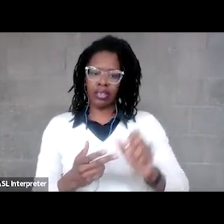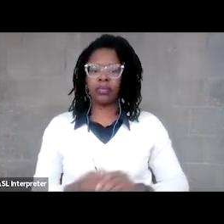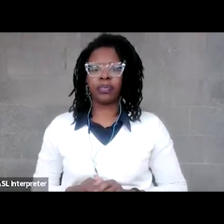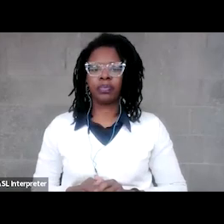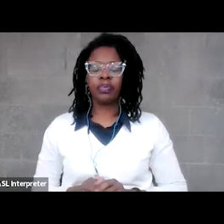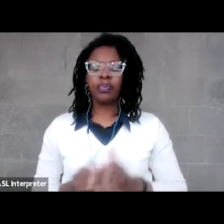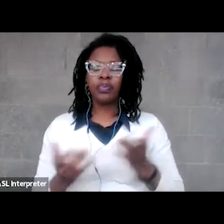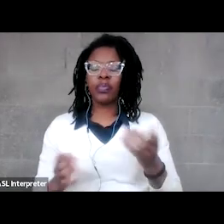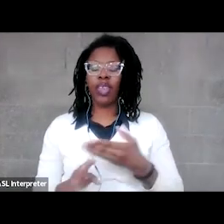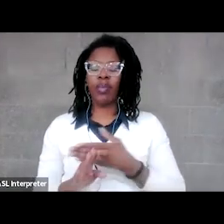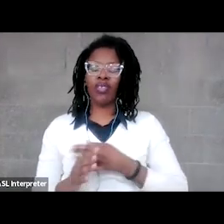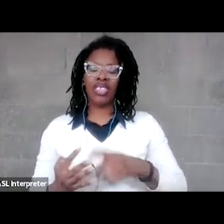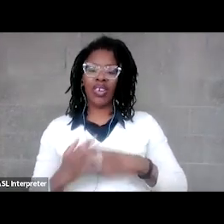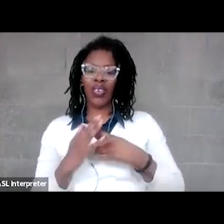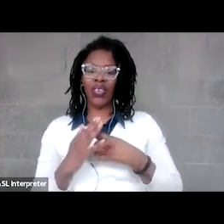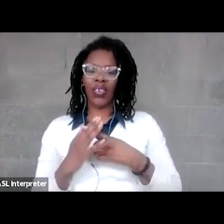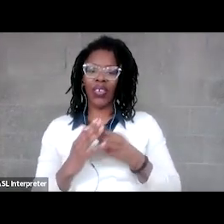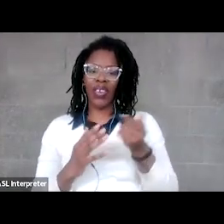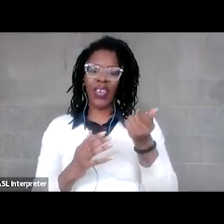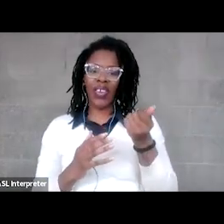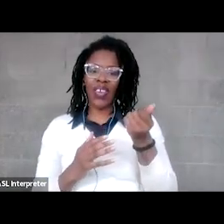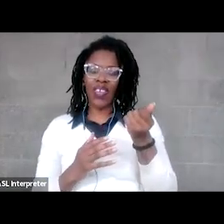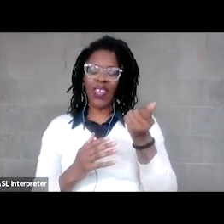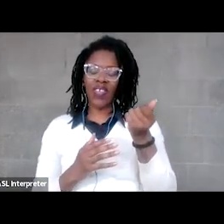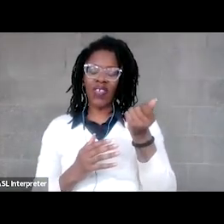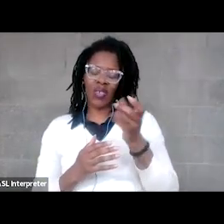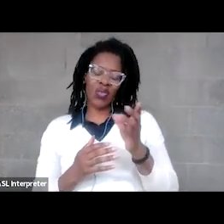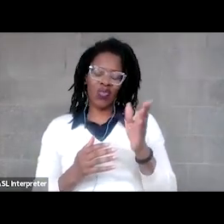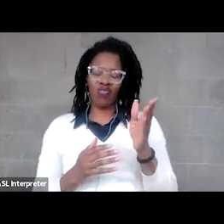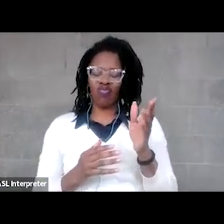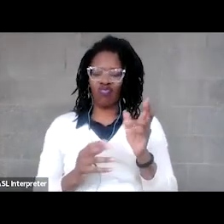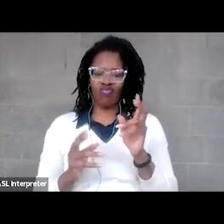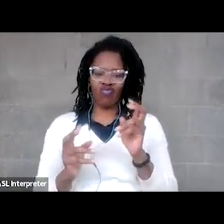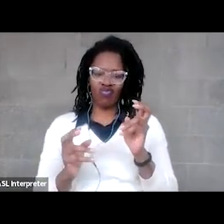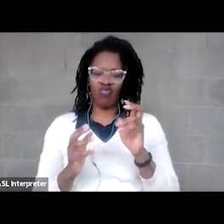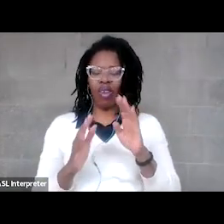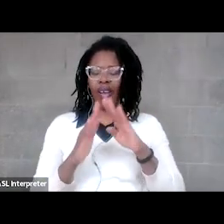Entonces, antes de comenzar, voy a compartir algunos elementos preliminares.